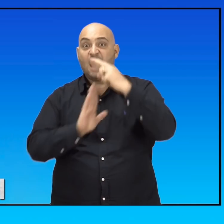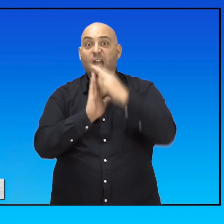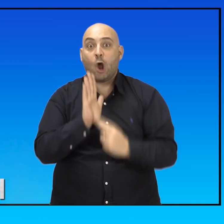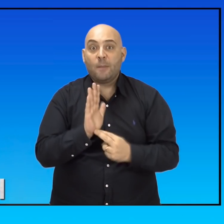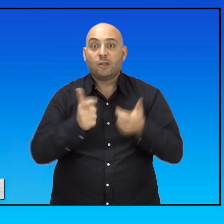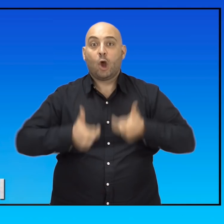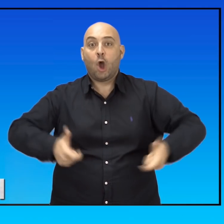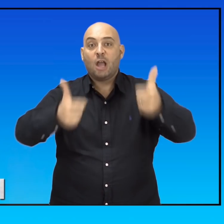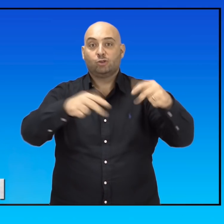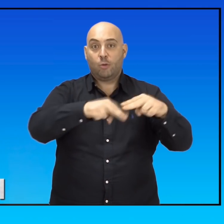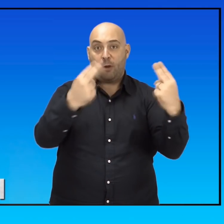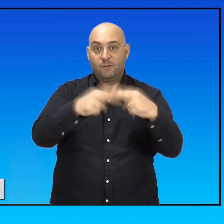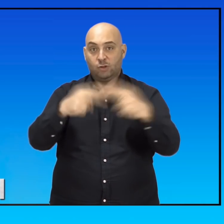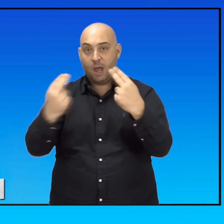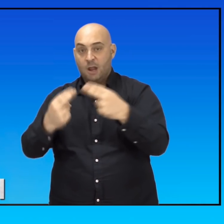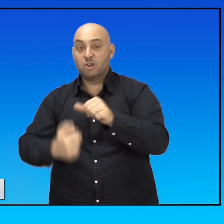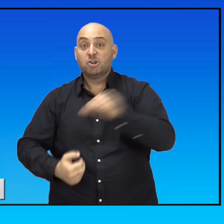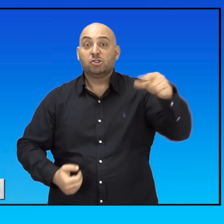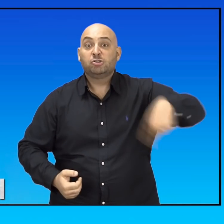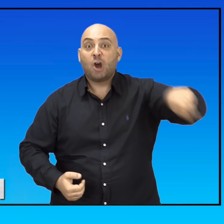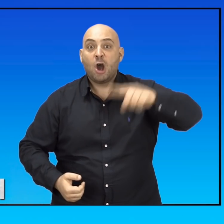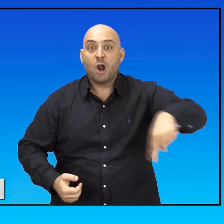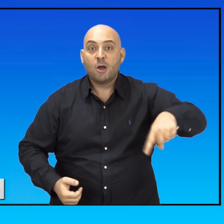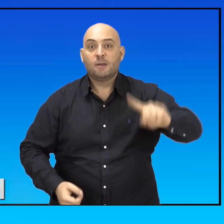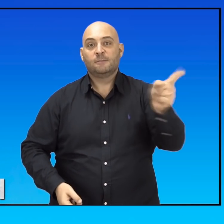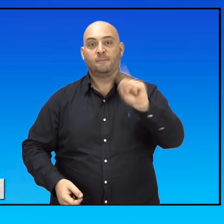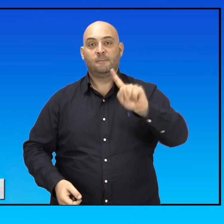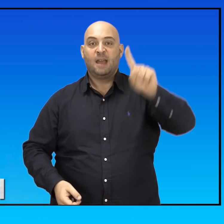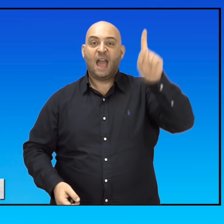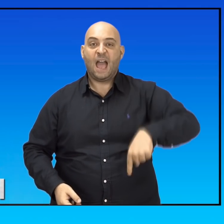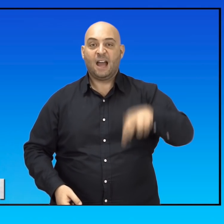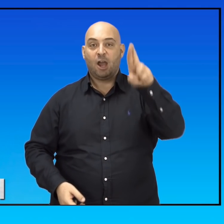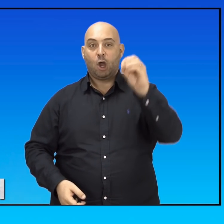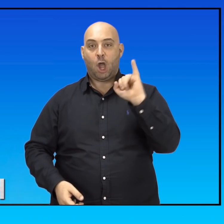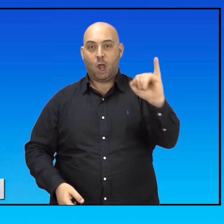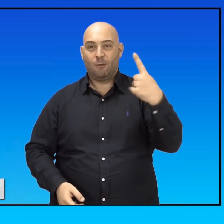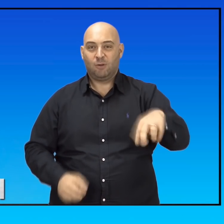il Regolamento Congresso Provinciale e nell'occasione è stato approvato anche il ROI